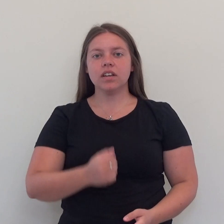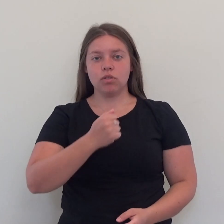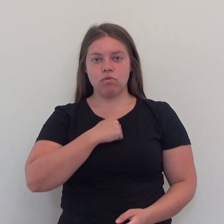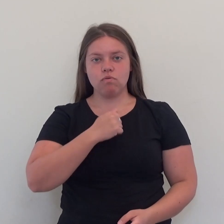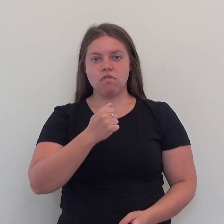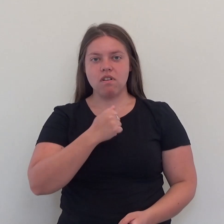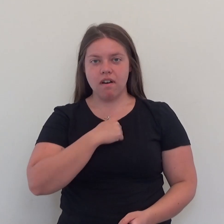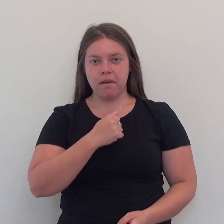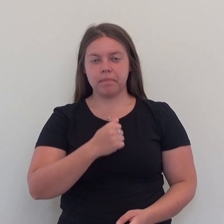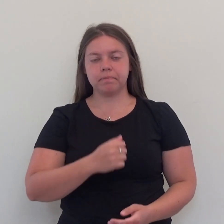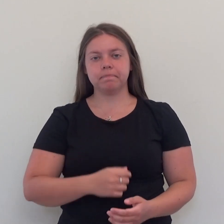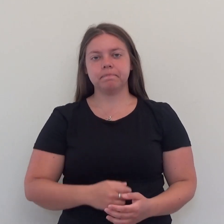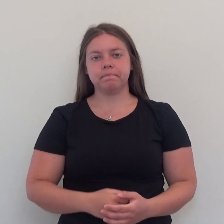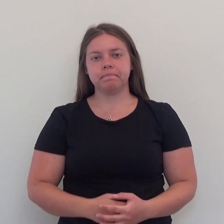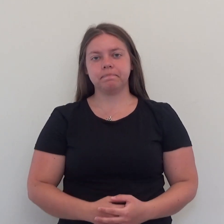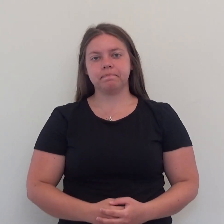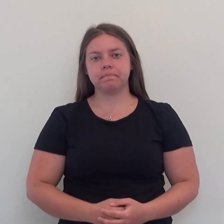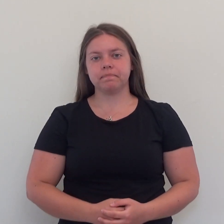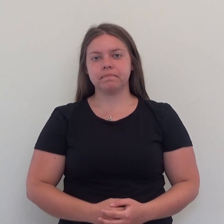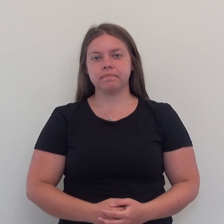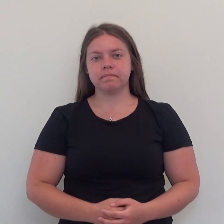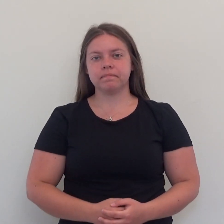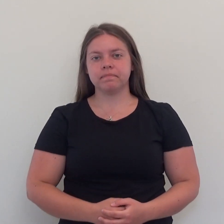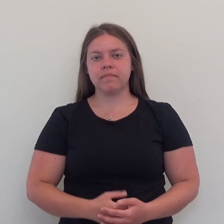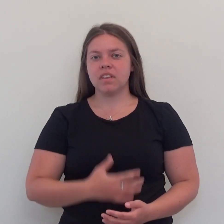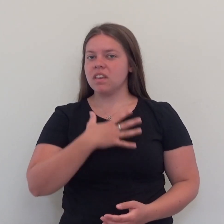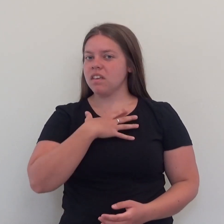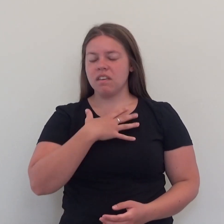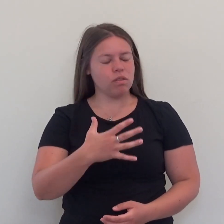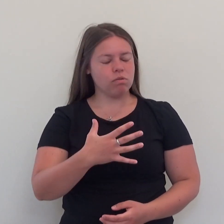TYKÄTÄ - EI-TYKÄTÄ